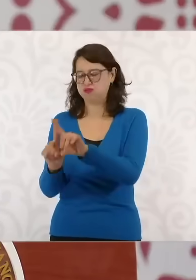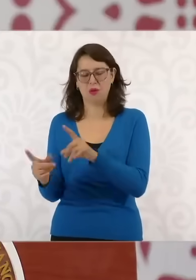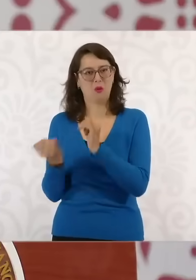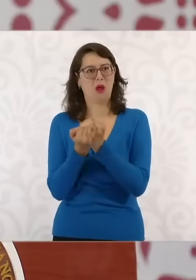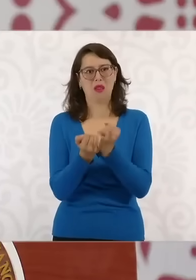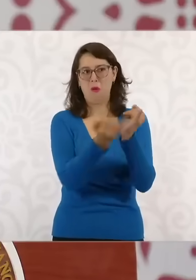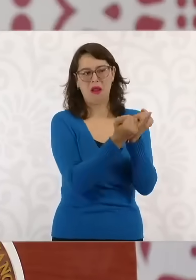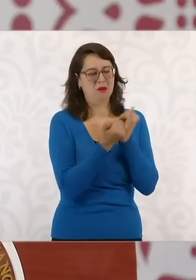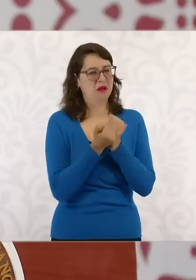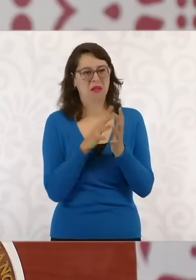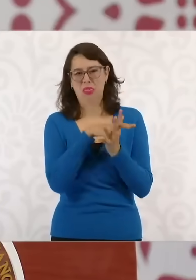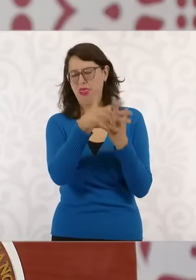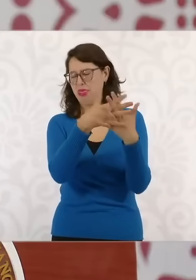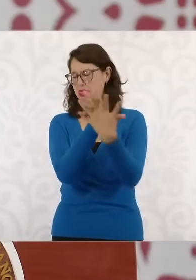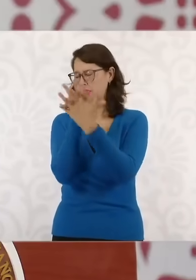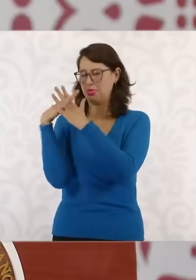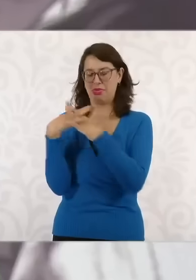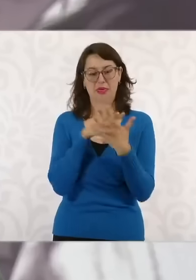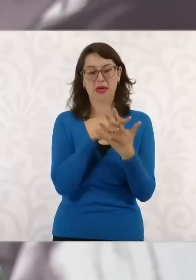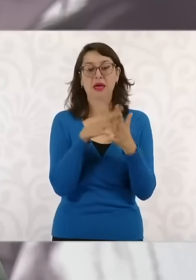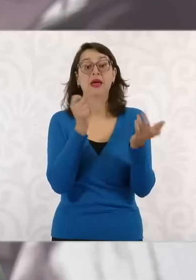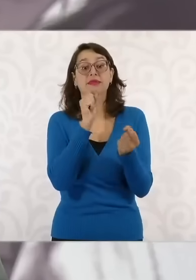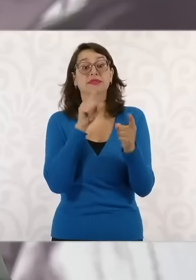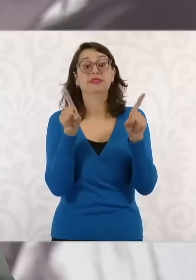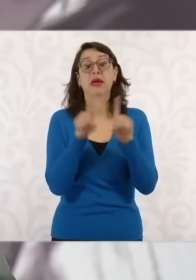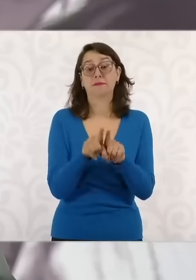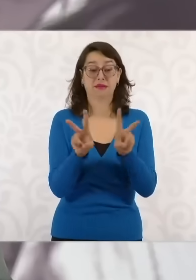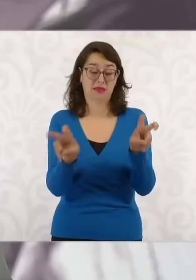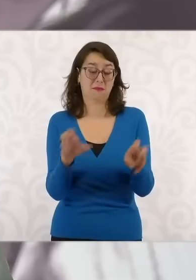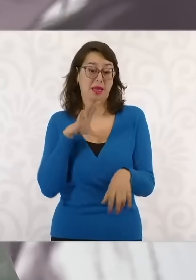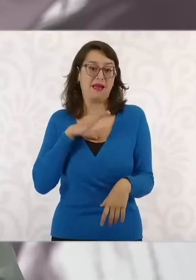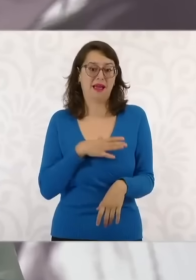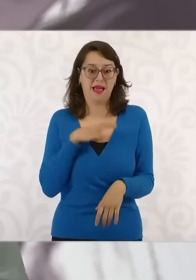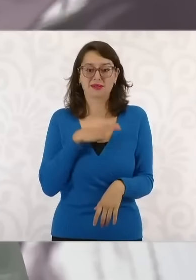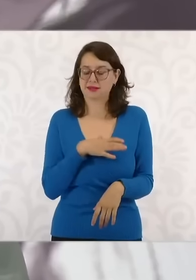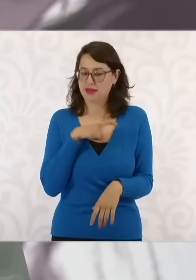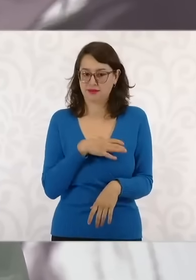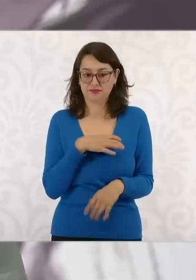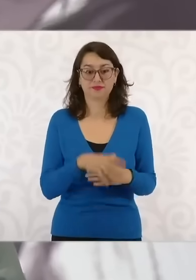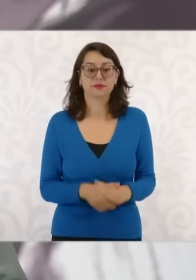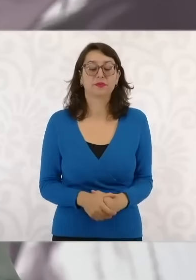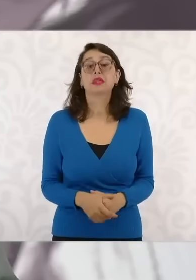ocurría en eh la atención de las padecimientos oncológicos. Los medicamentos oncológicos son